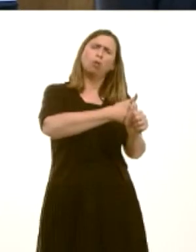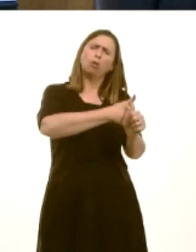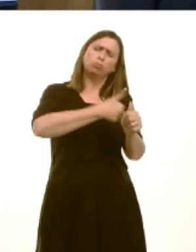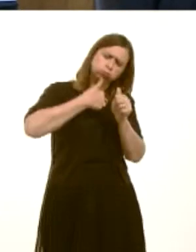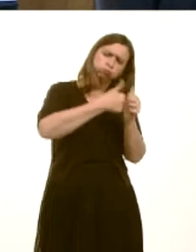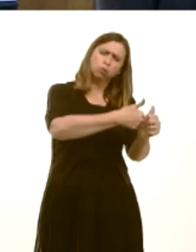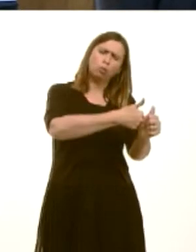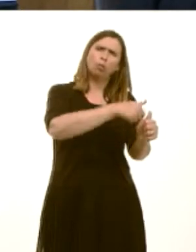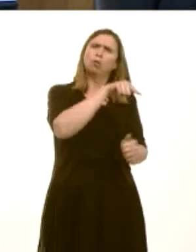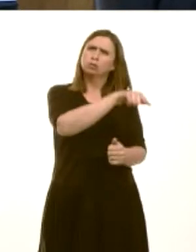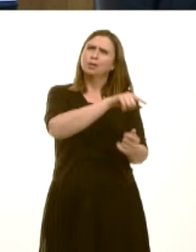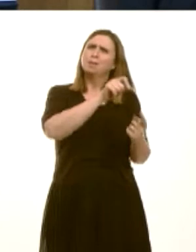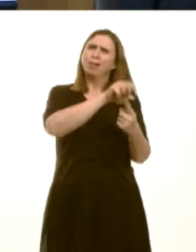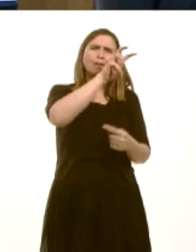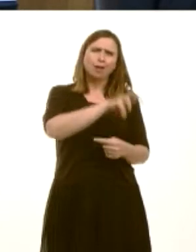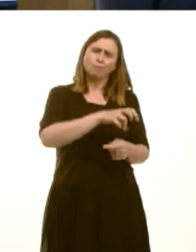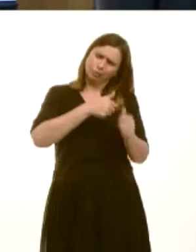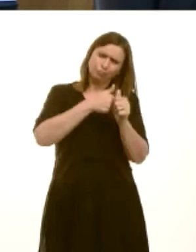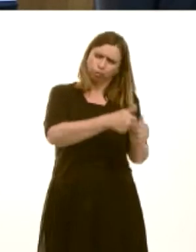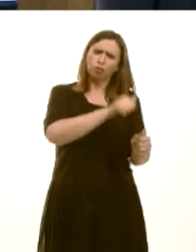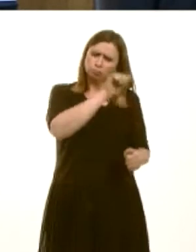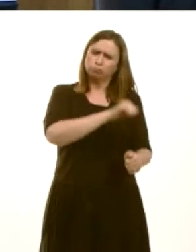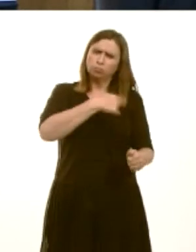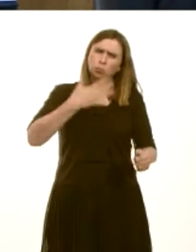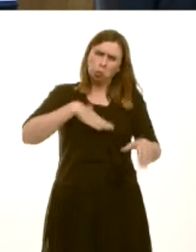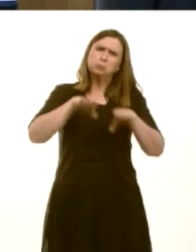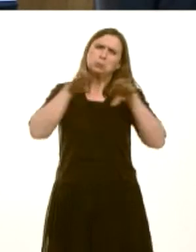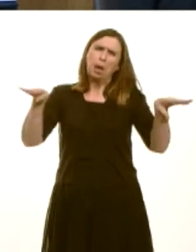yw cael rhyw fath o adolygiad cynhwysfawr o fformiwla Barnett a byddaiír Alban yn colli